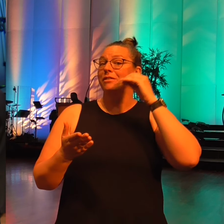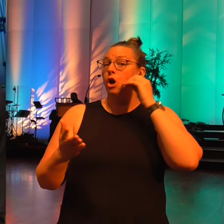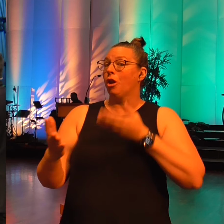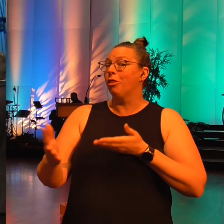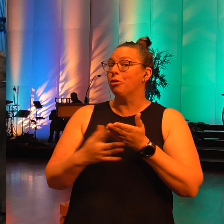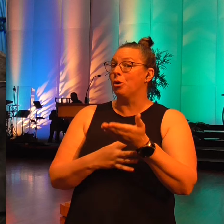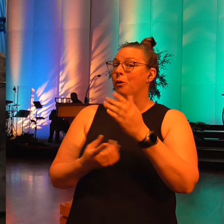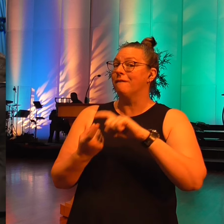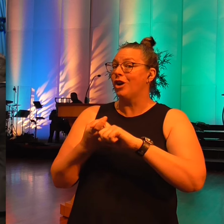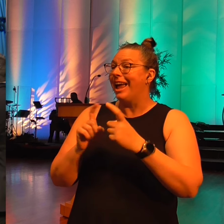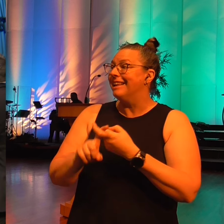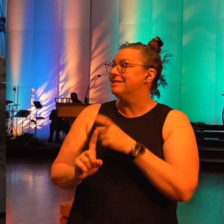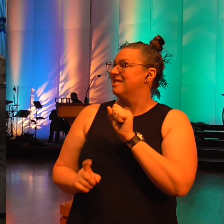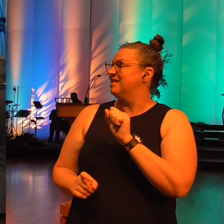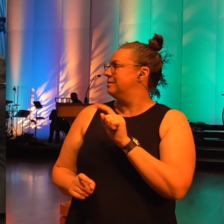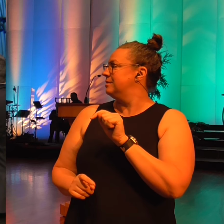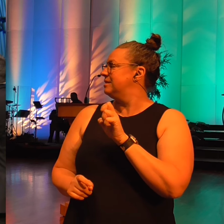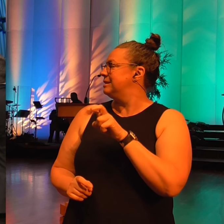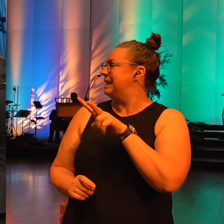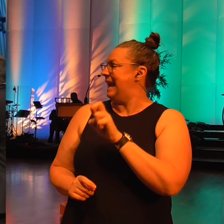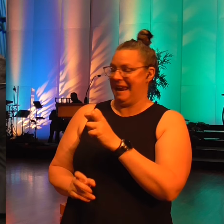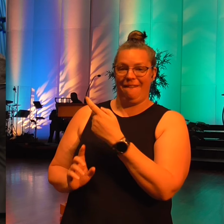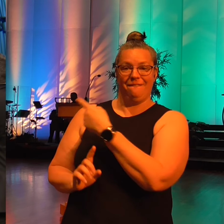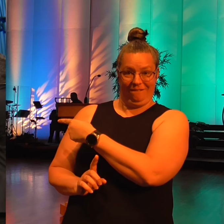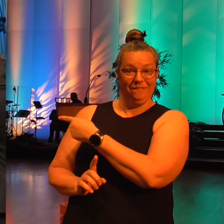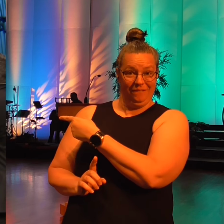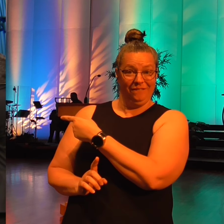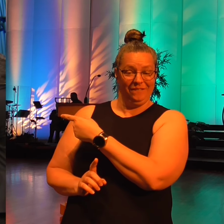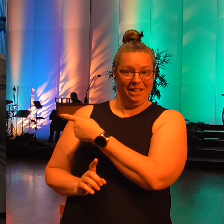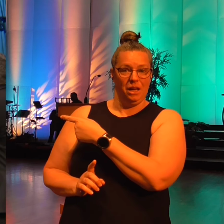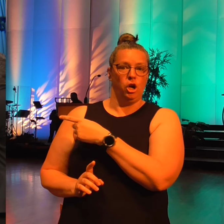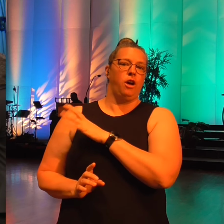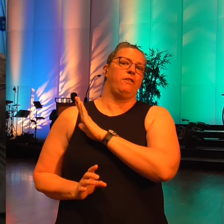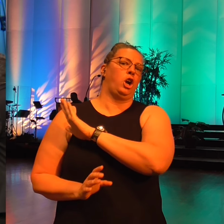Steve uh representando a nuestros practicantes encendiendo esa vela hoy de sus increíbles actos de